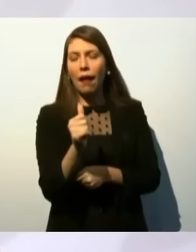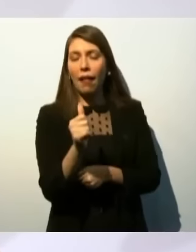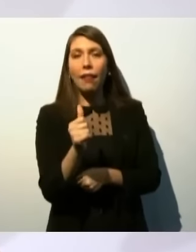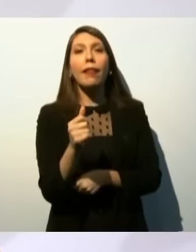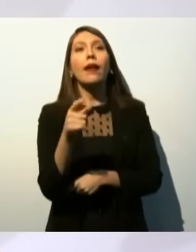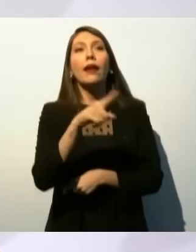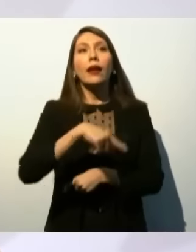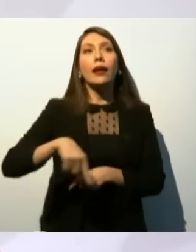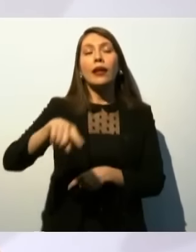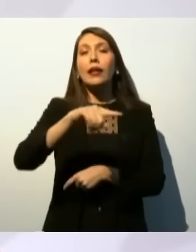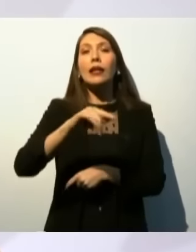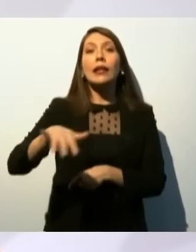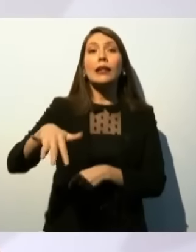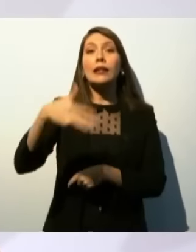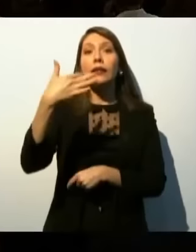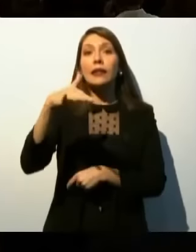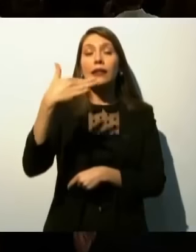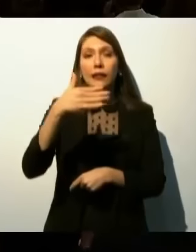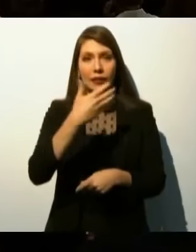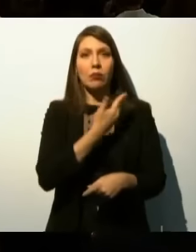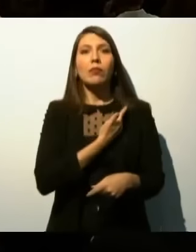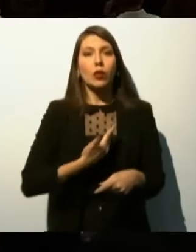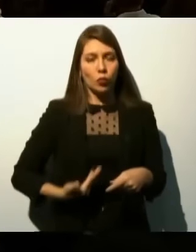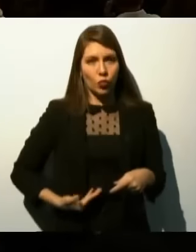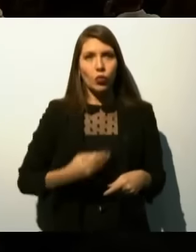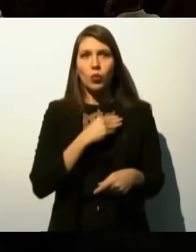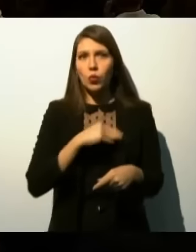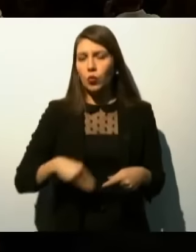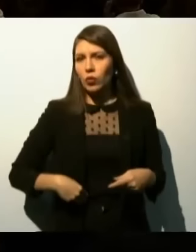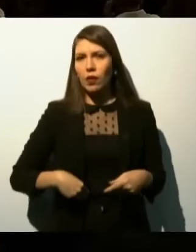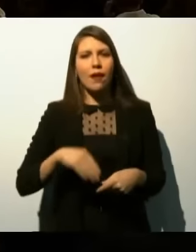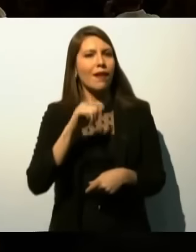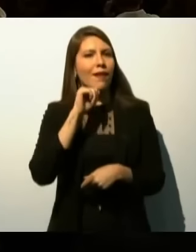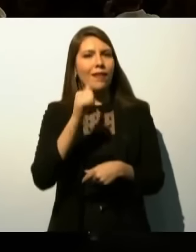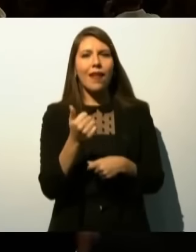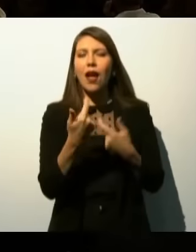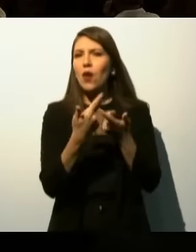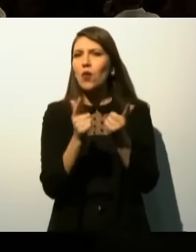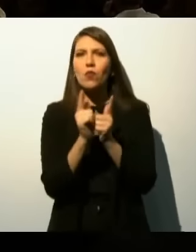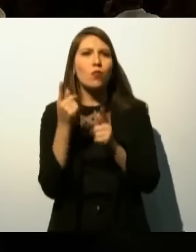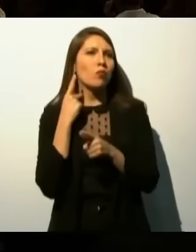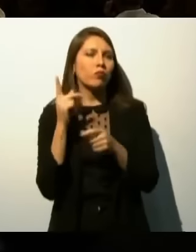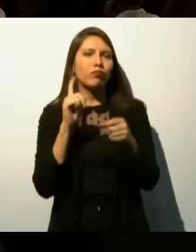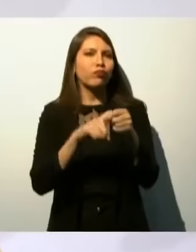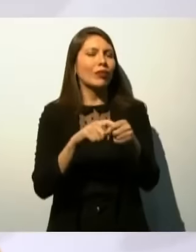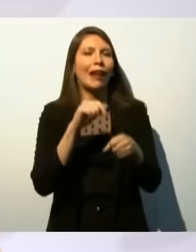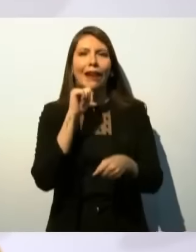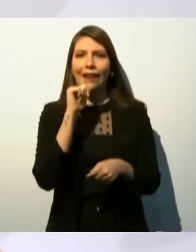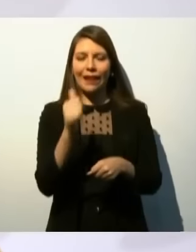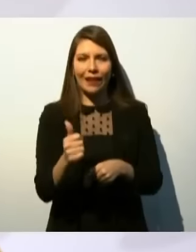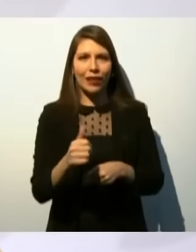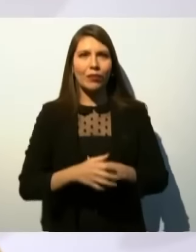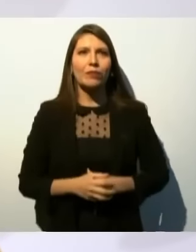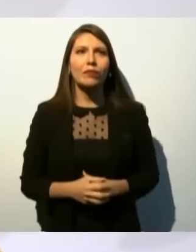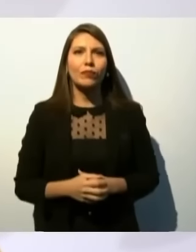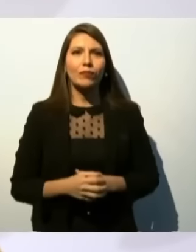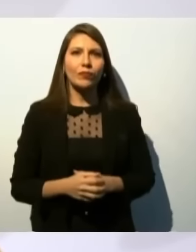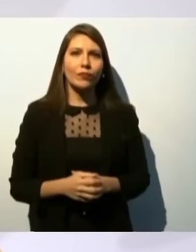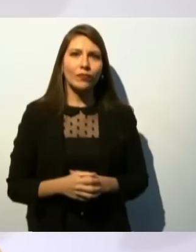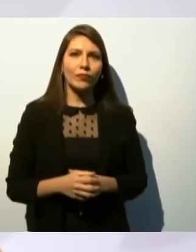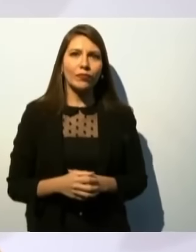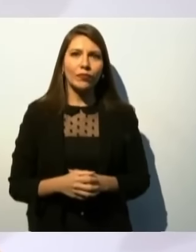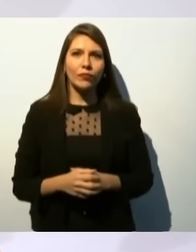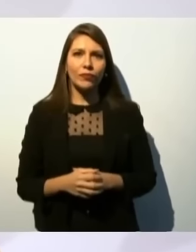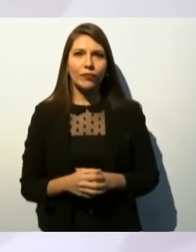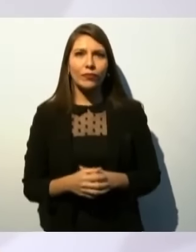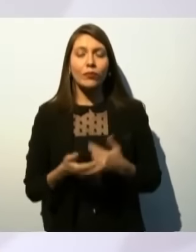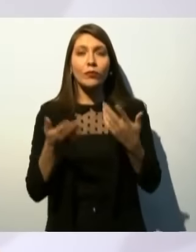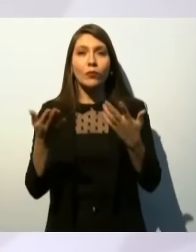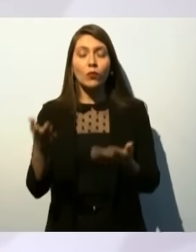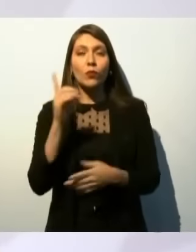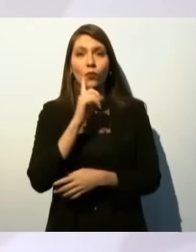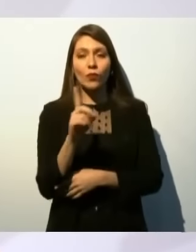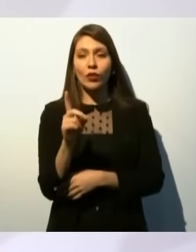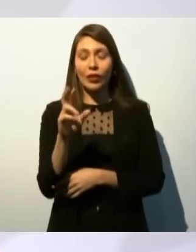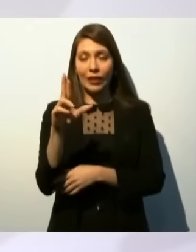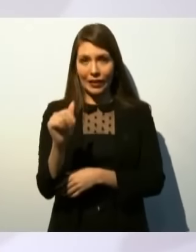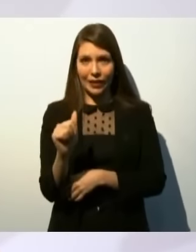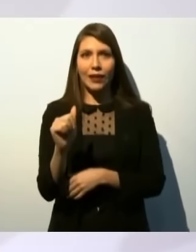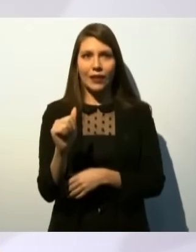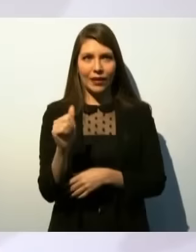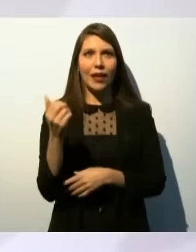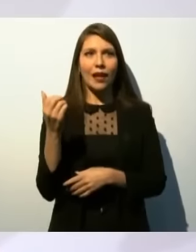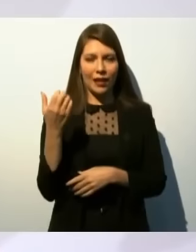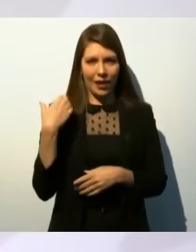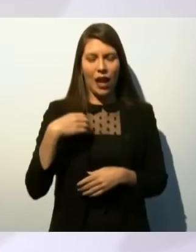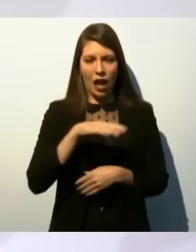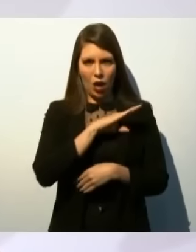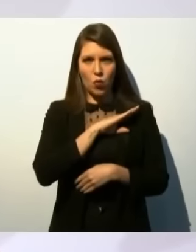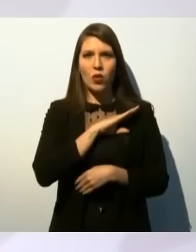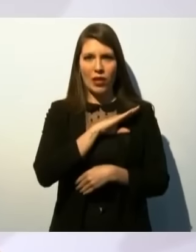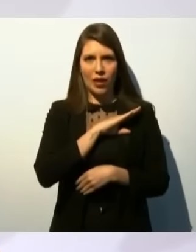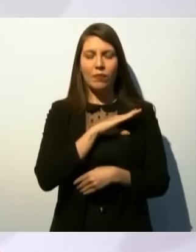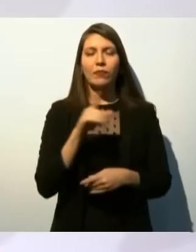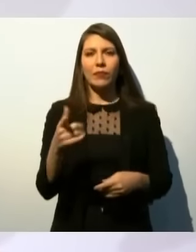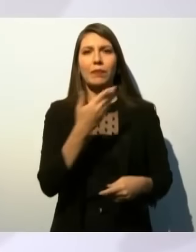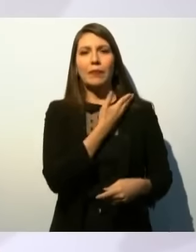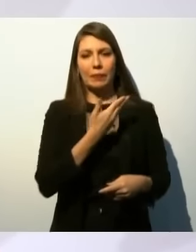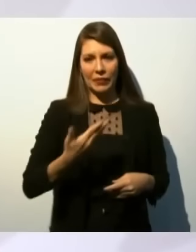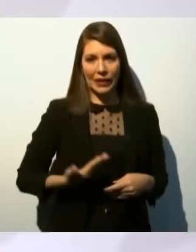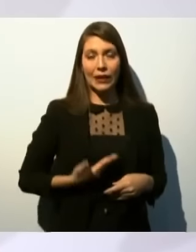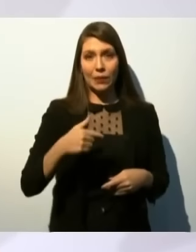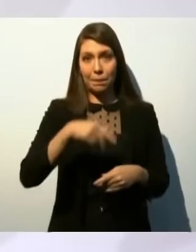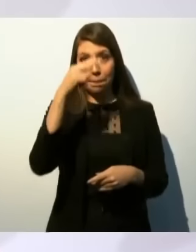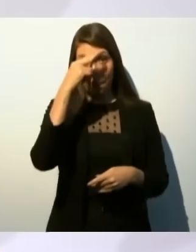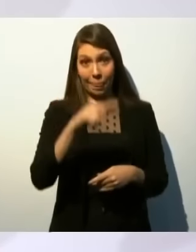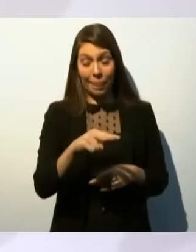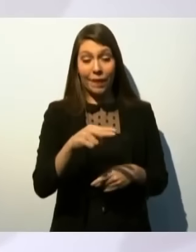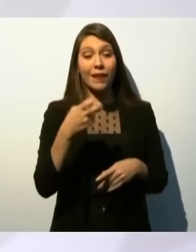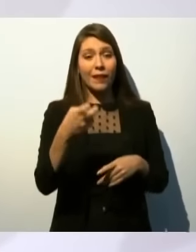independientes doctora Claudia shen presidenta de México este arcoiris aquí reunido representa